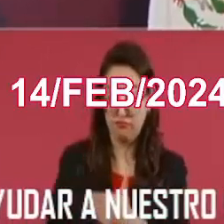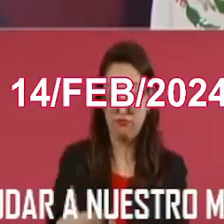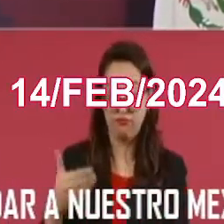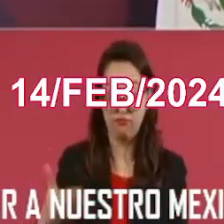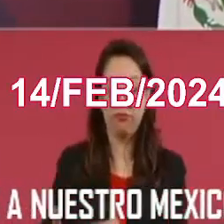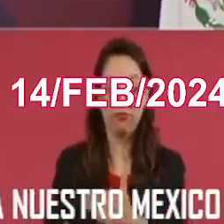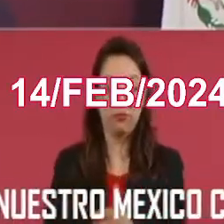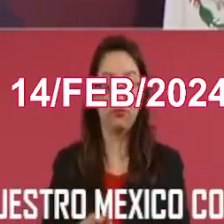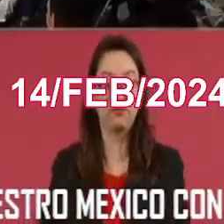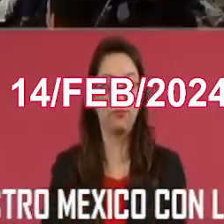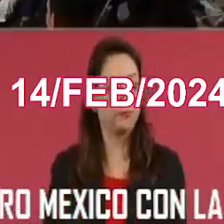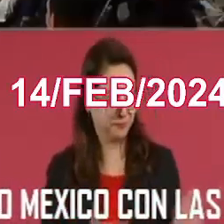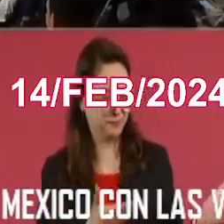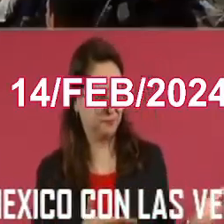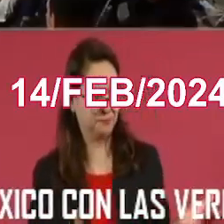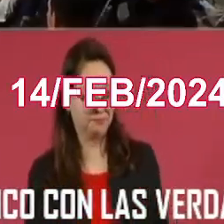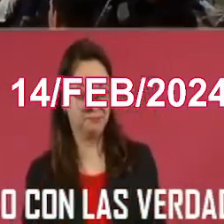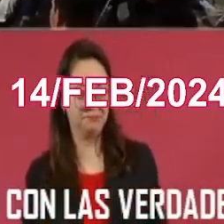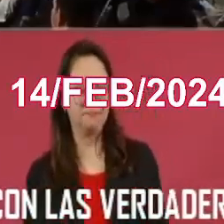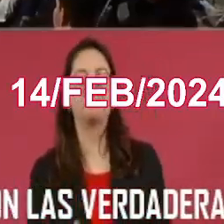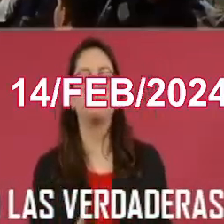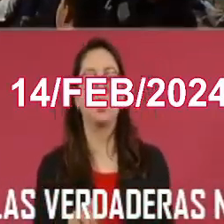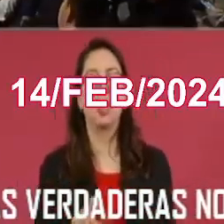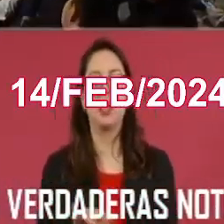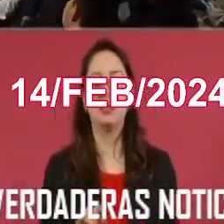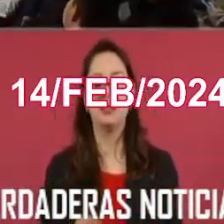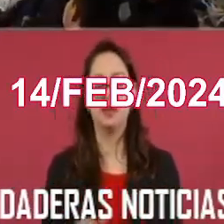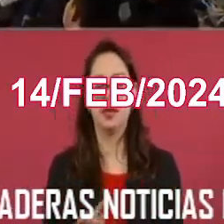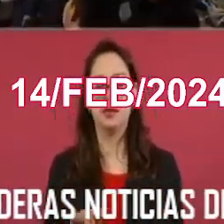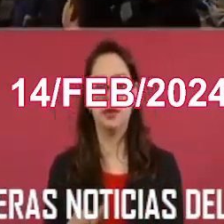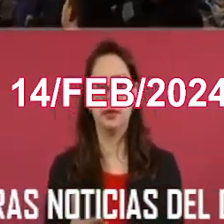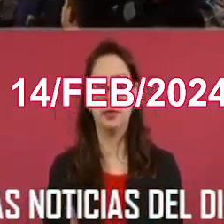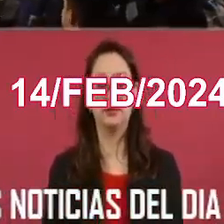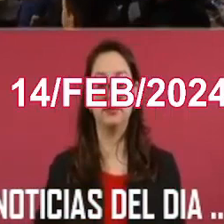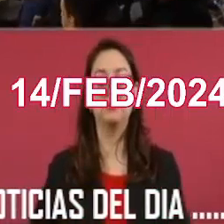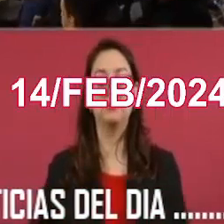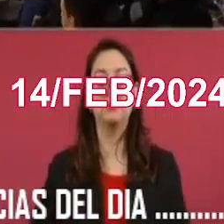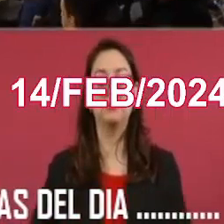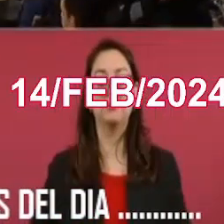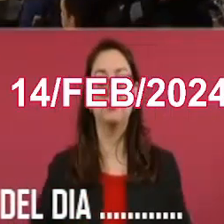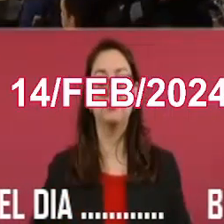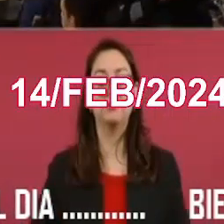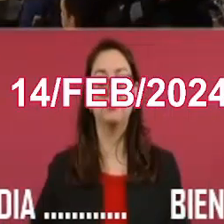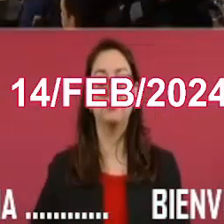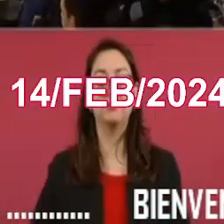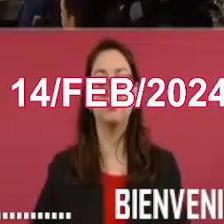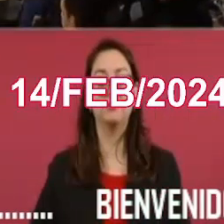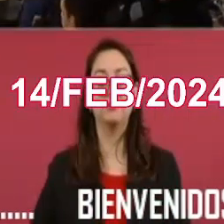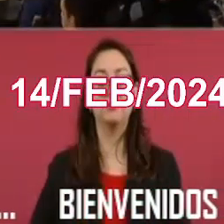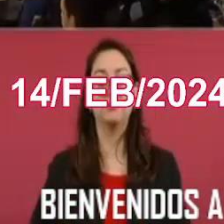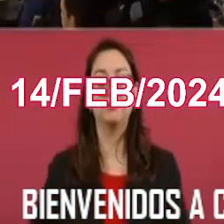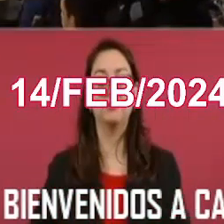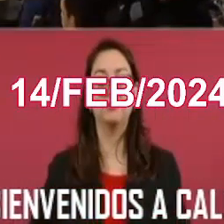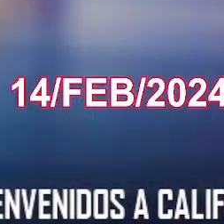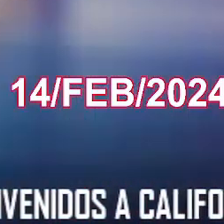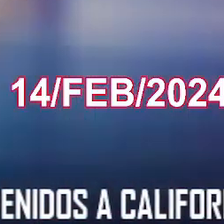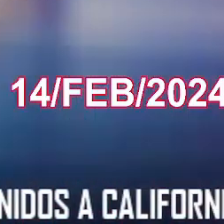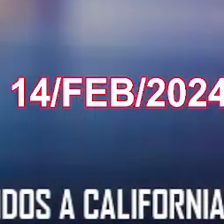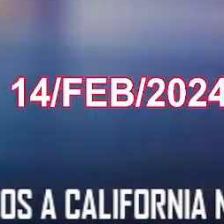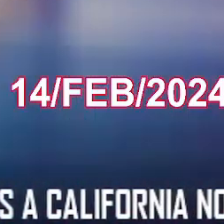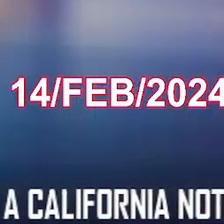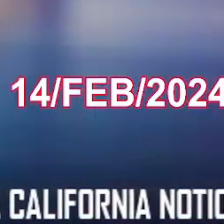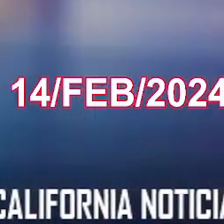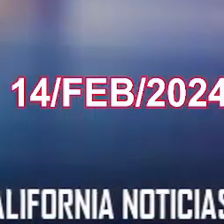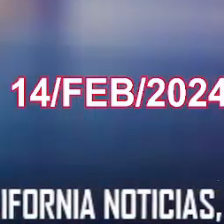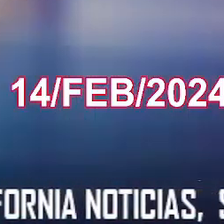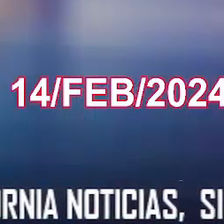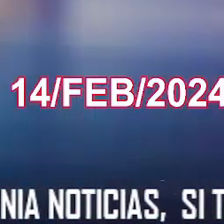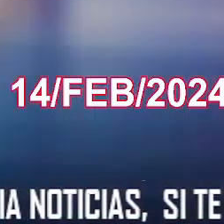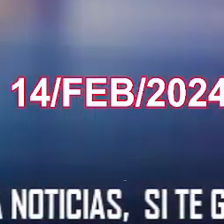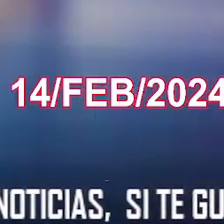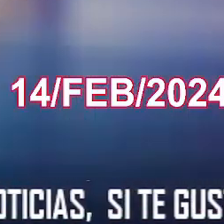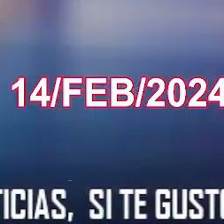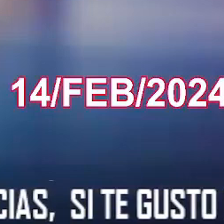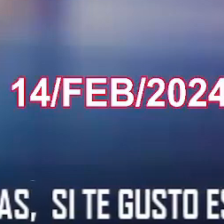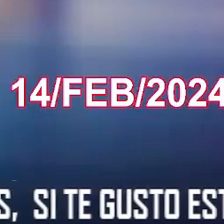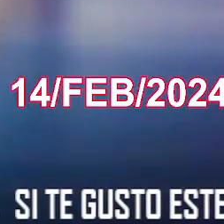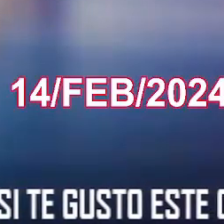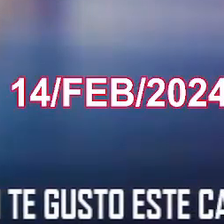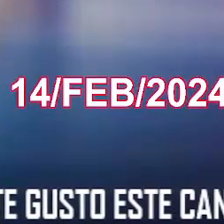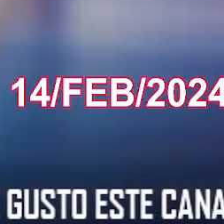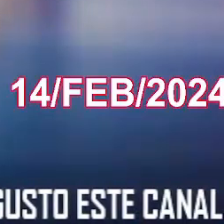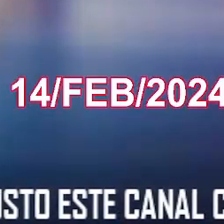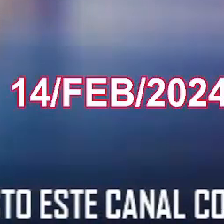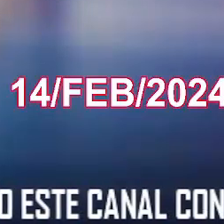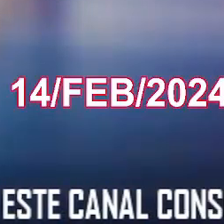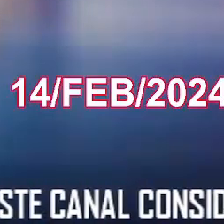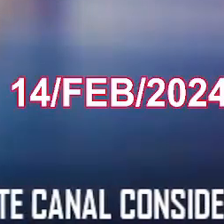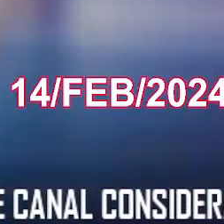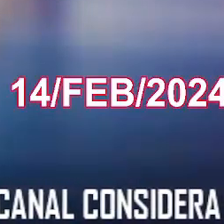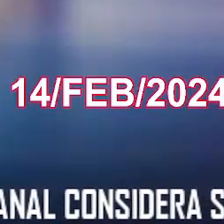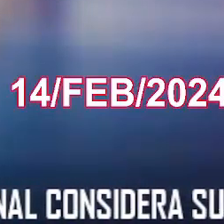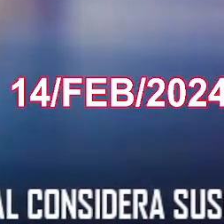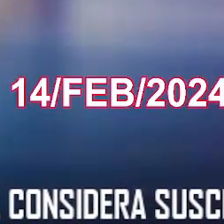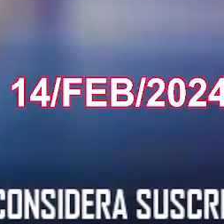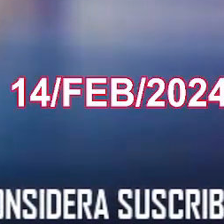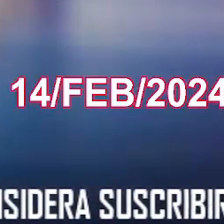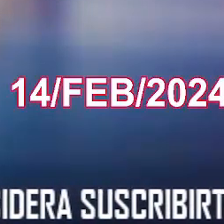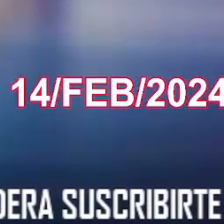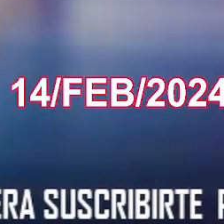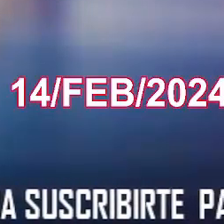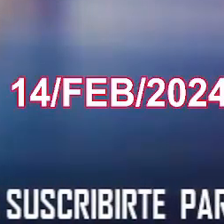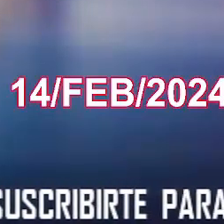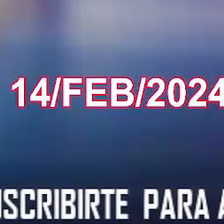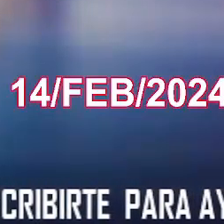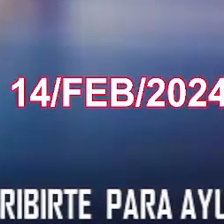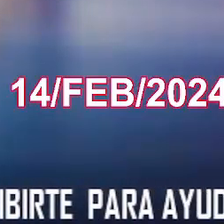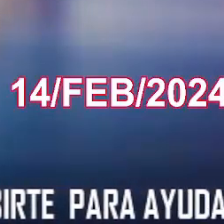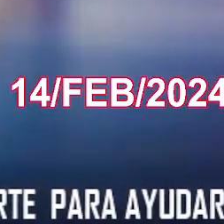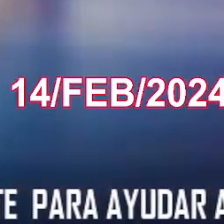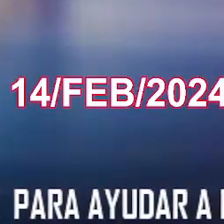sí Bueno eso va a ayudarnos qué barbaridad bueno público inteligente Creo yo